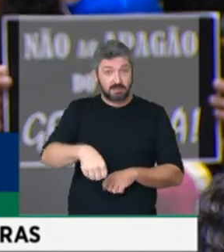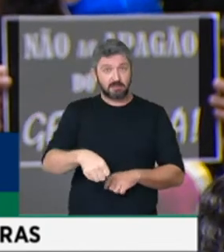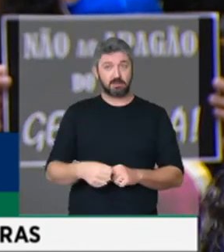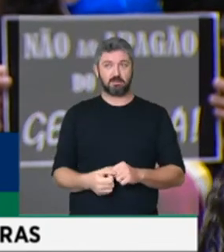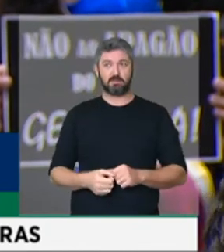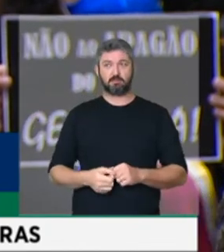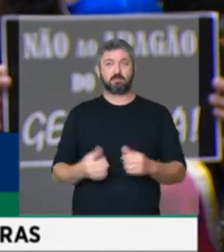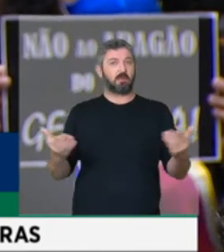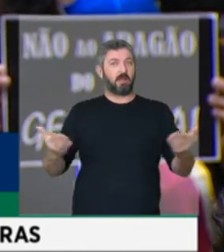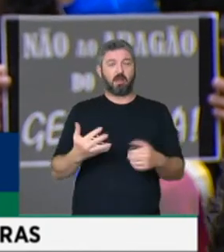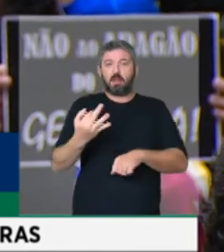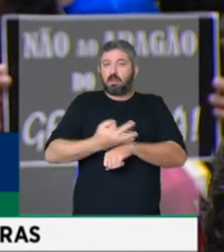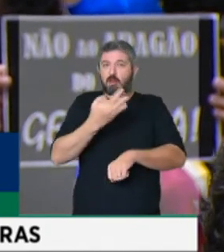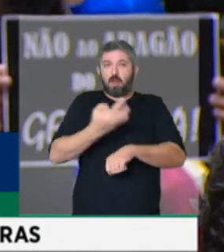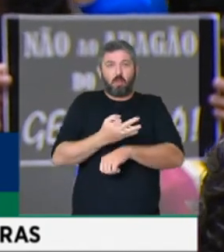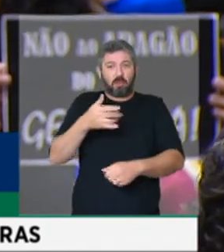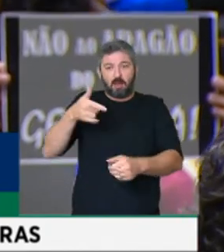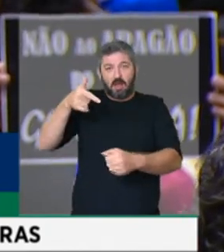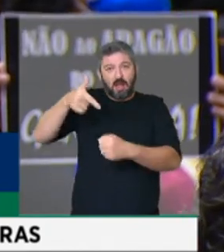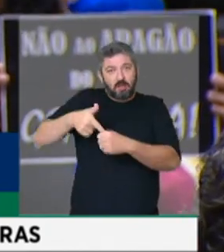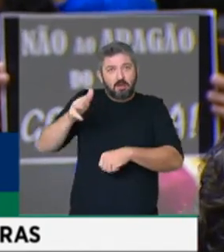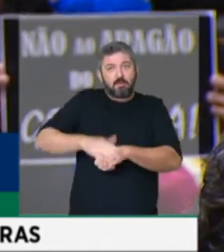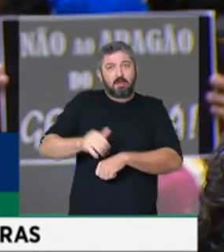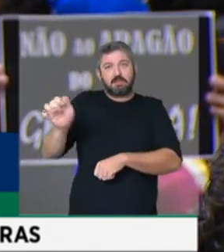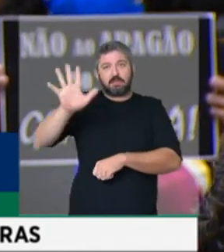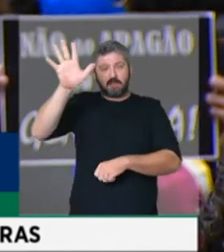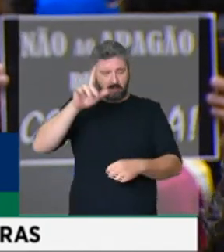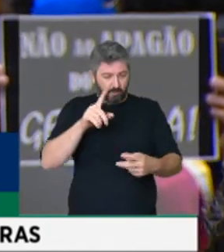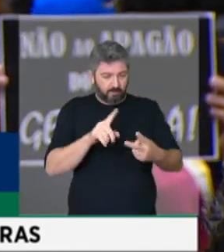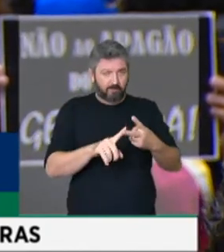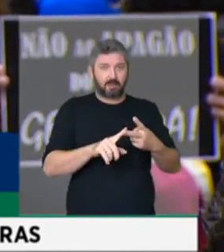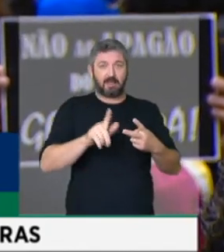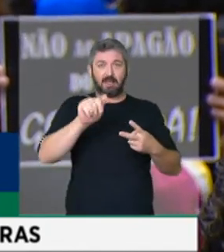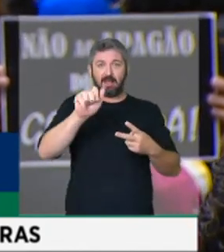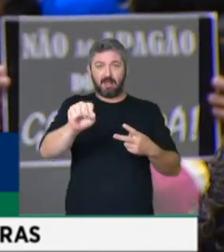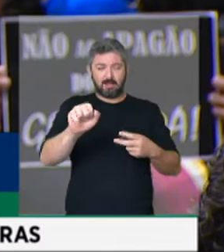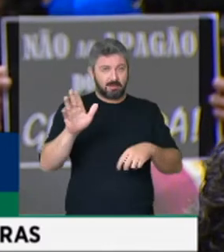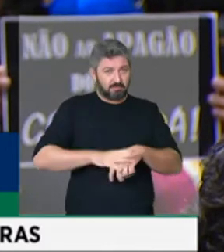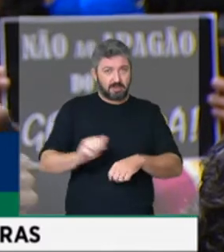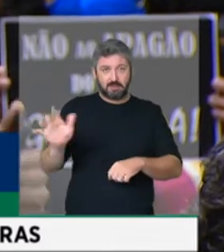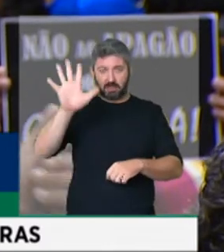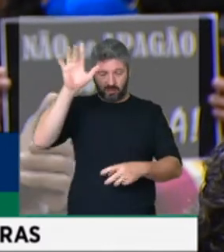A QUESTÃO. ESSA DECISÃO NÓS SABEMOS, VAI PROVOCAR AUMENTO DE PREÇO NA TARIFA DE ENERGIA